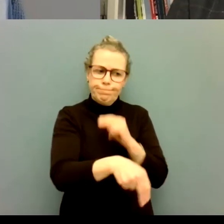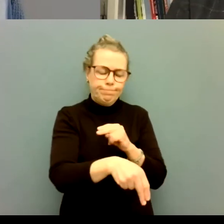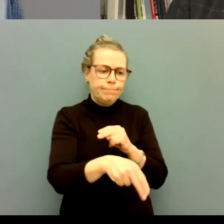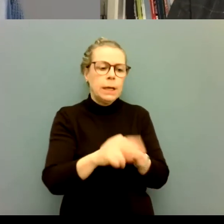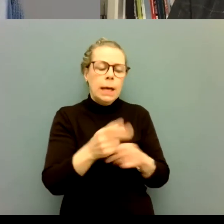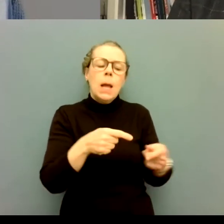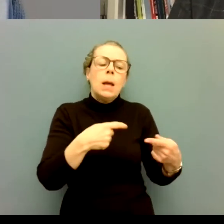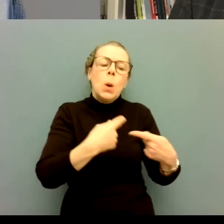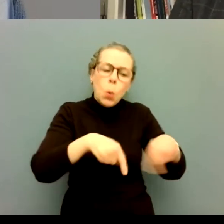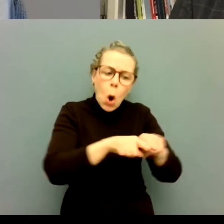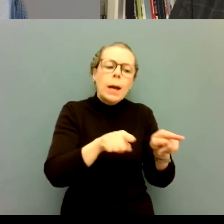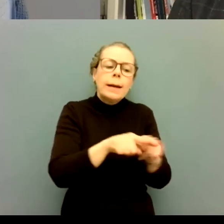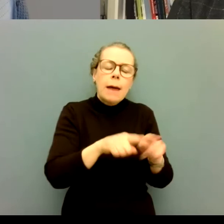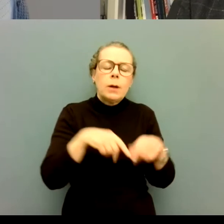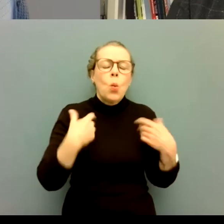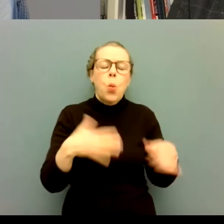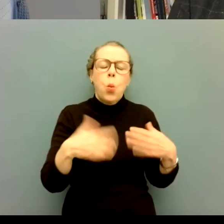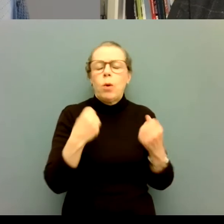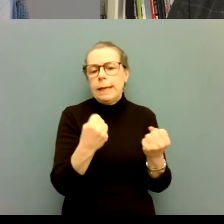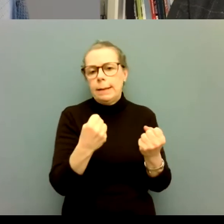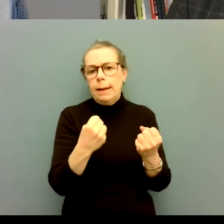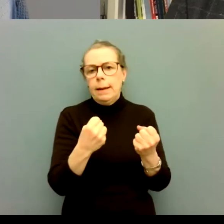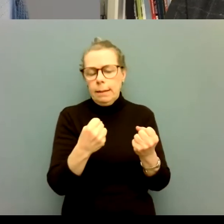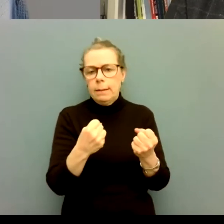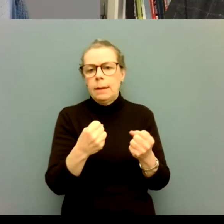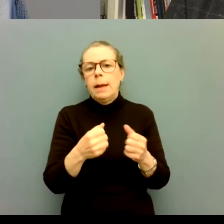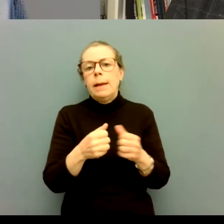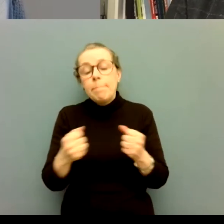och att den lokala närvaron är viktig.